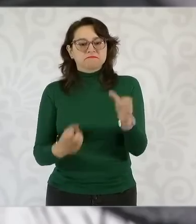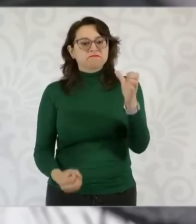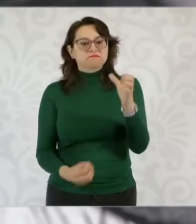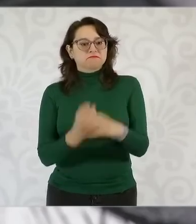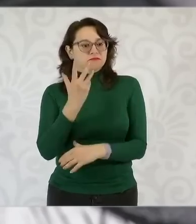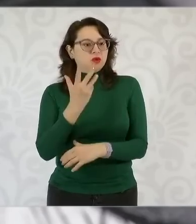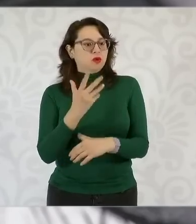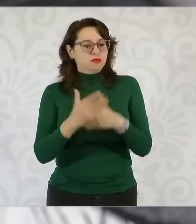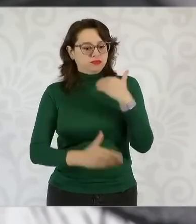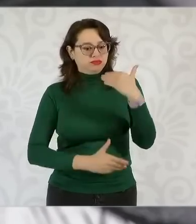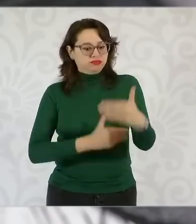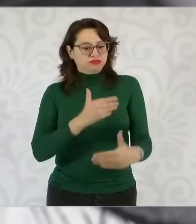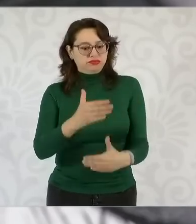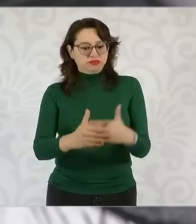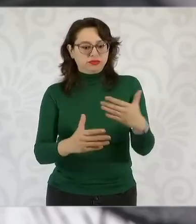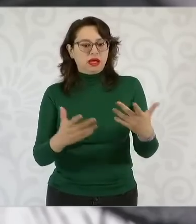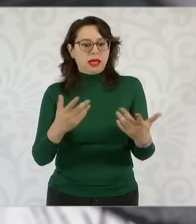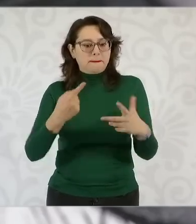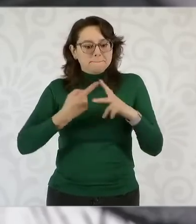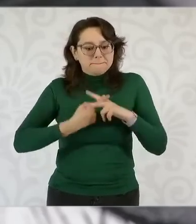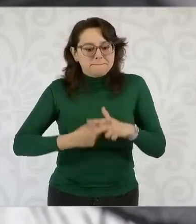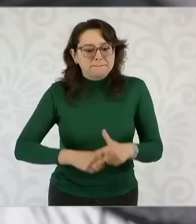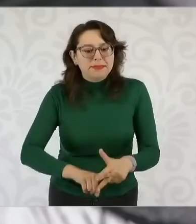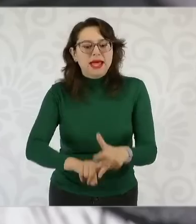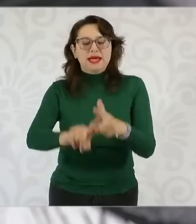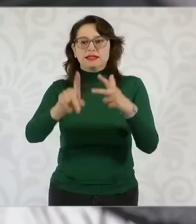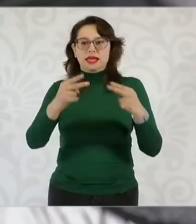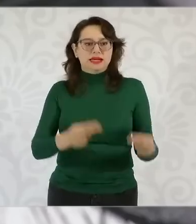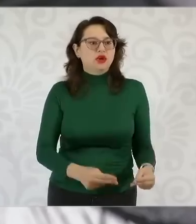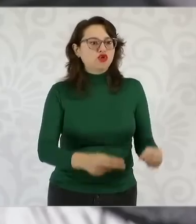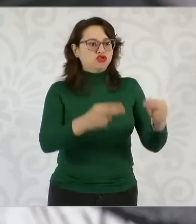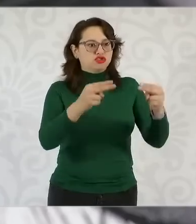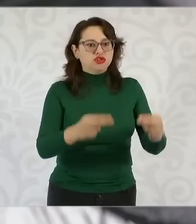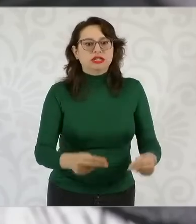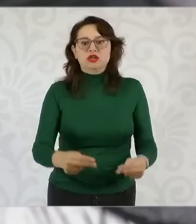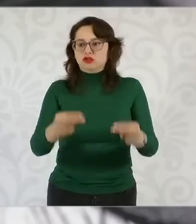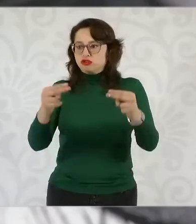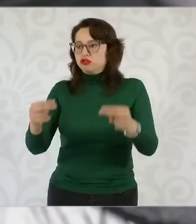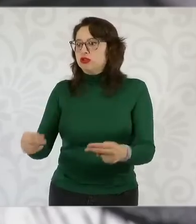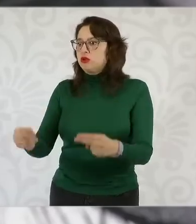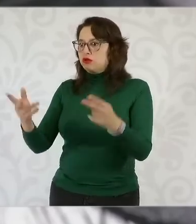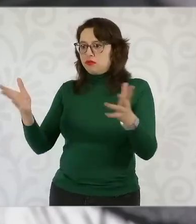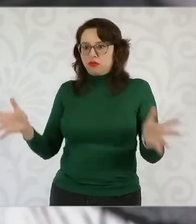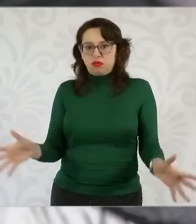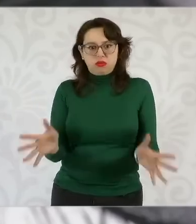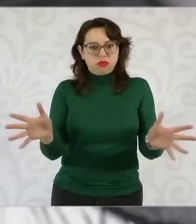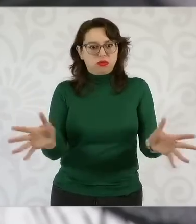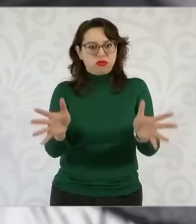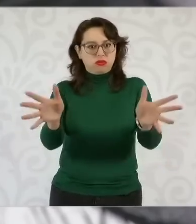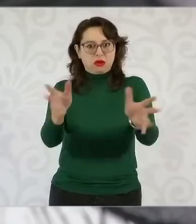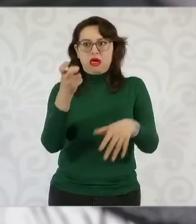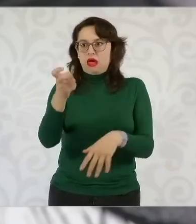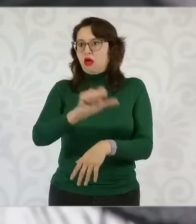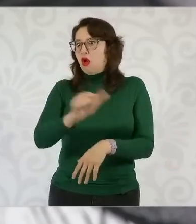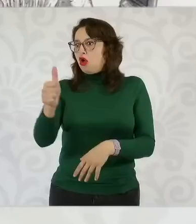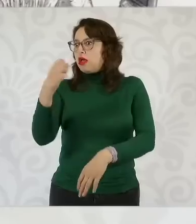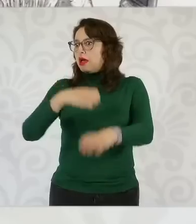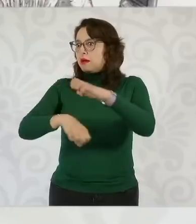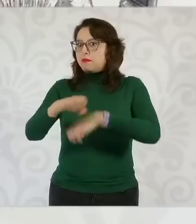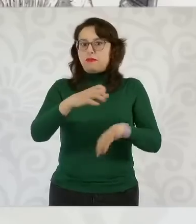el caso de nu nuestra industria eh Y creo que se replica en varias industrias Pues realmente eh eh